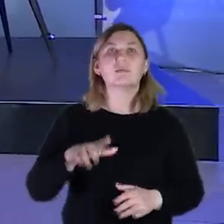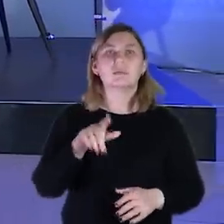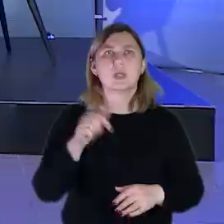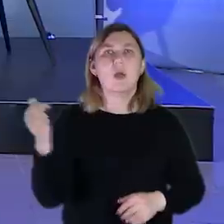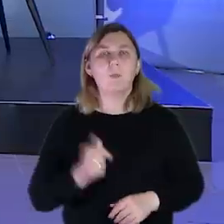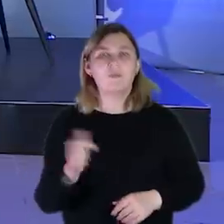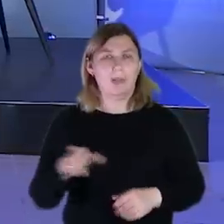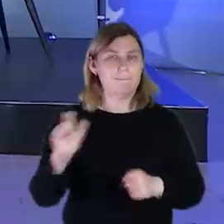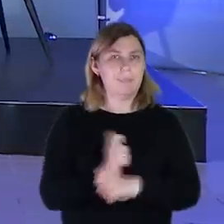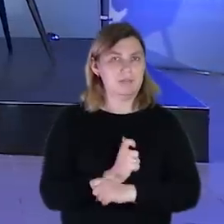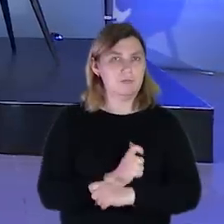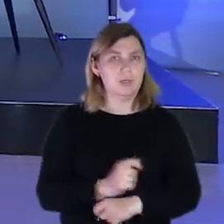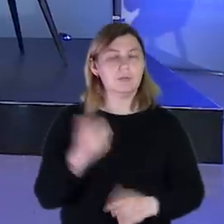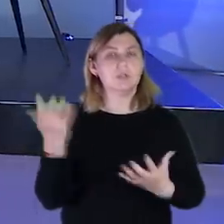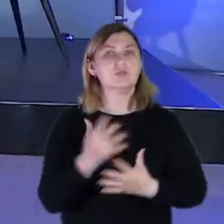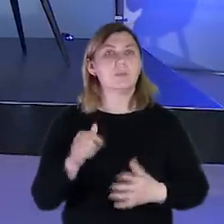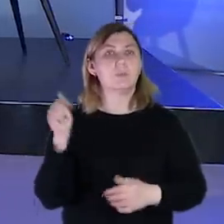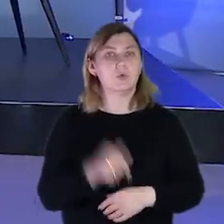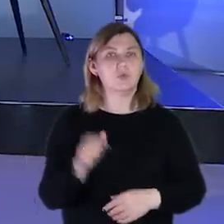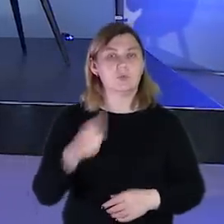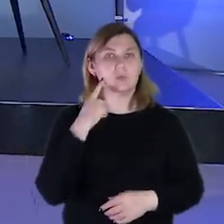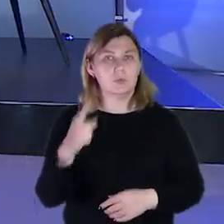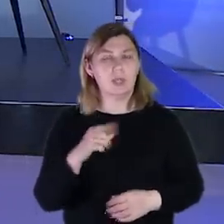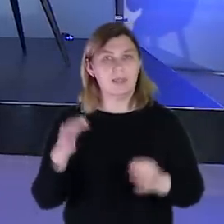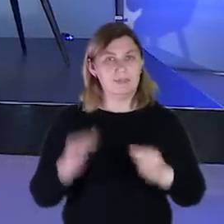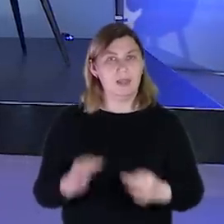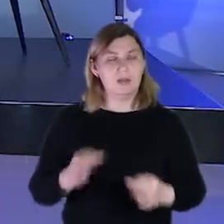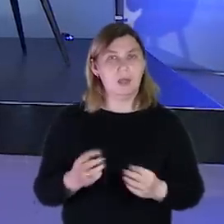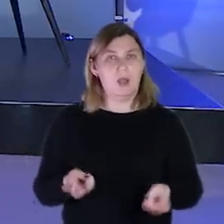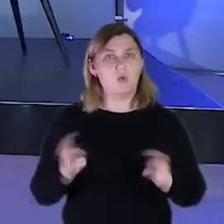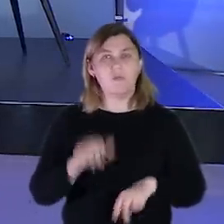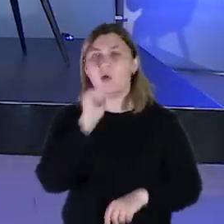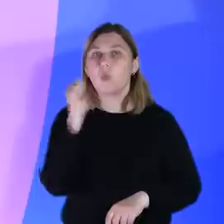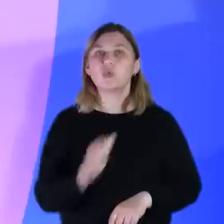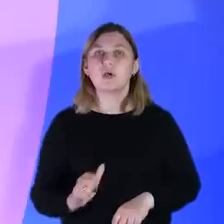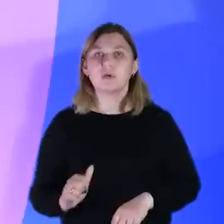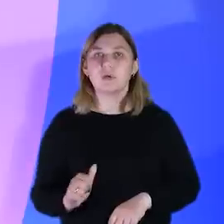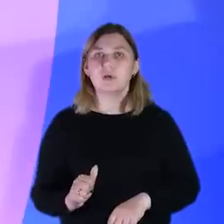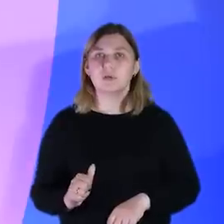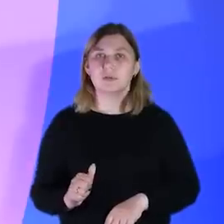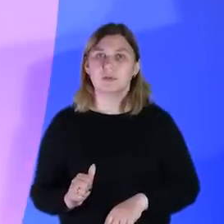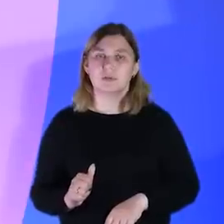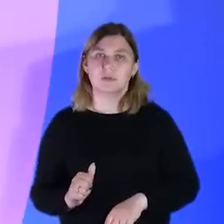terytorium państwa i do czego musi się stosować. Do chwili obecnej utworzenie Unii Europejskiej